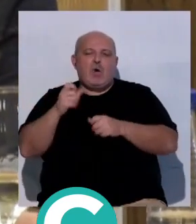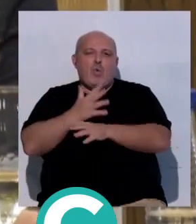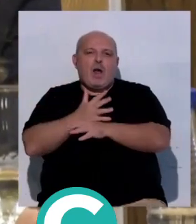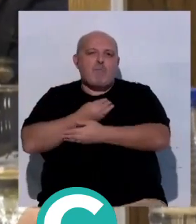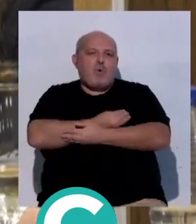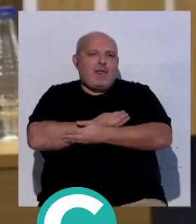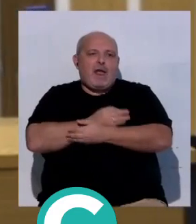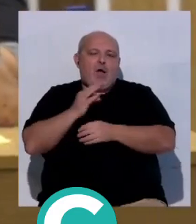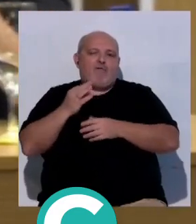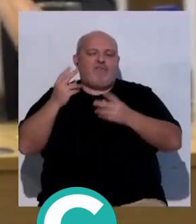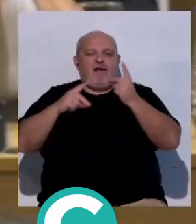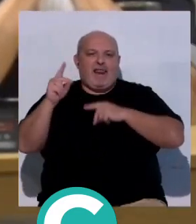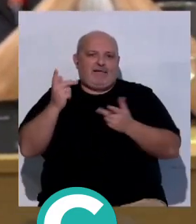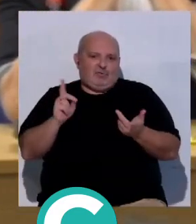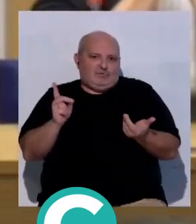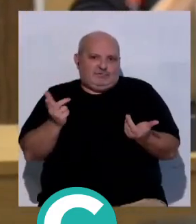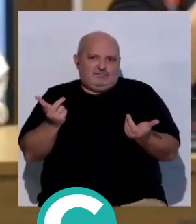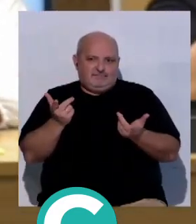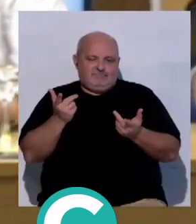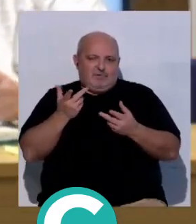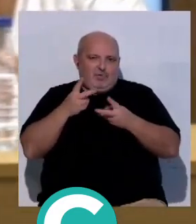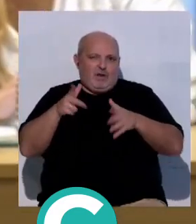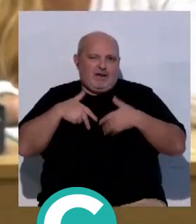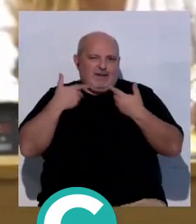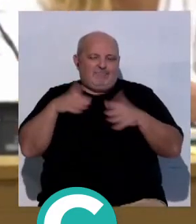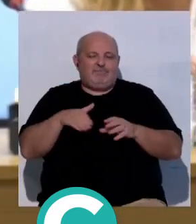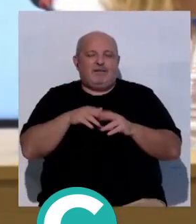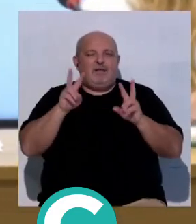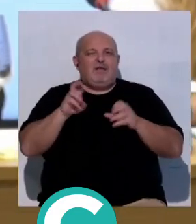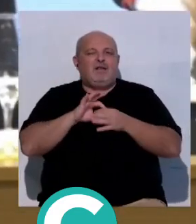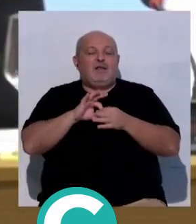muñecas o bailar el objetivo de este encuentro enmarcado dentro de los actos para conmemorar